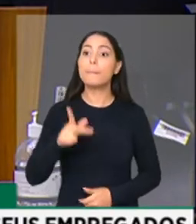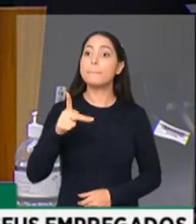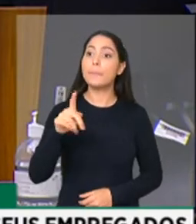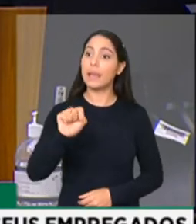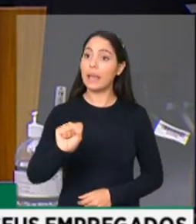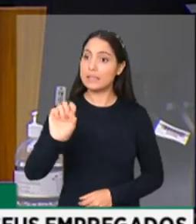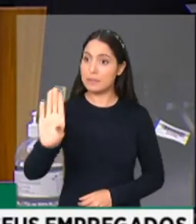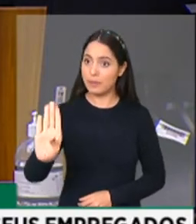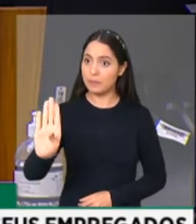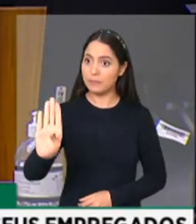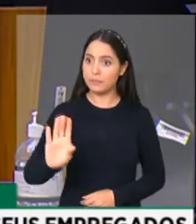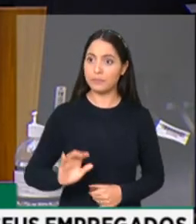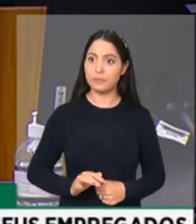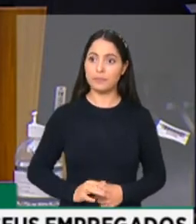ESSE PROJETO. [PRESIDENTE]: